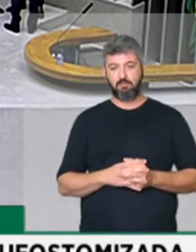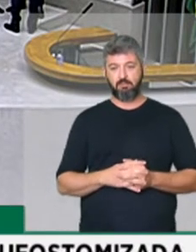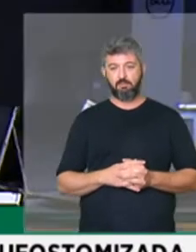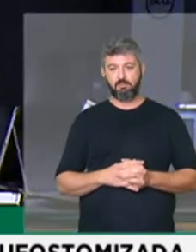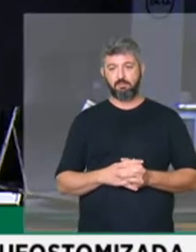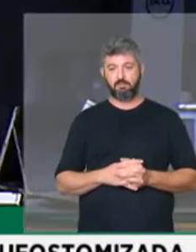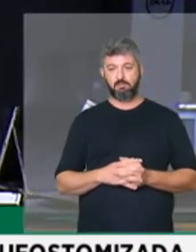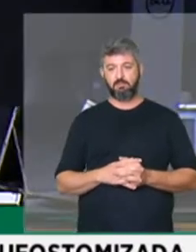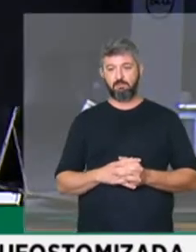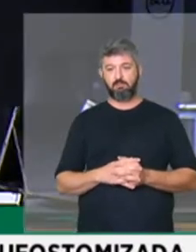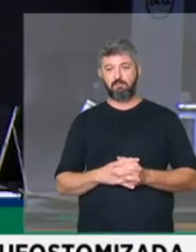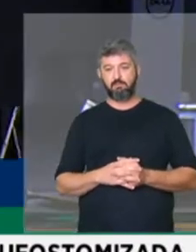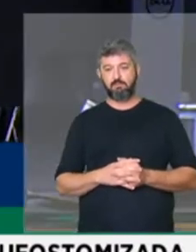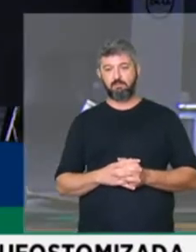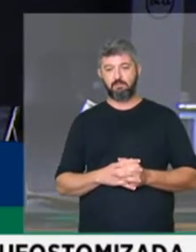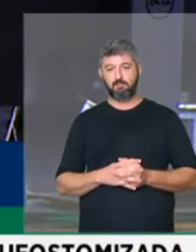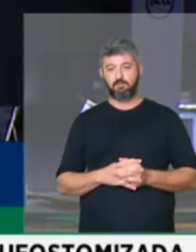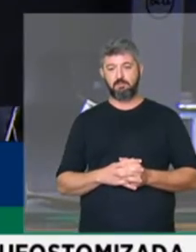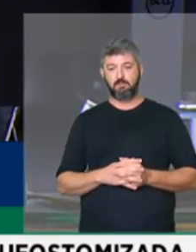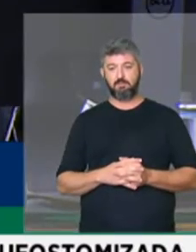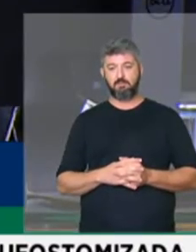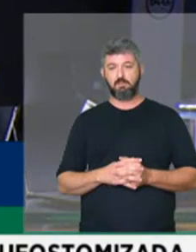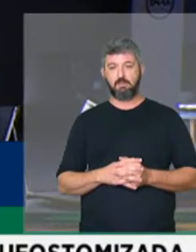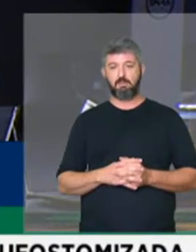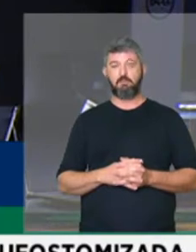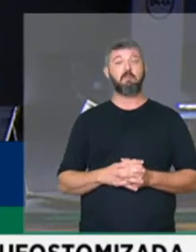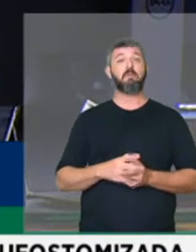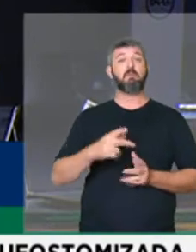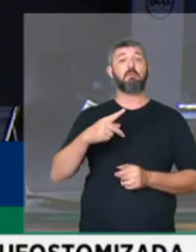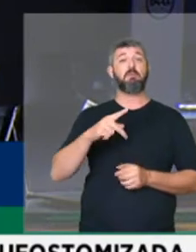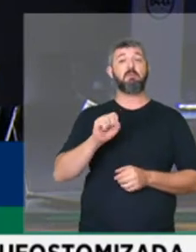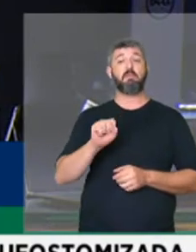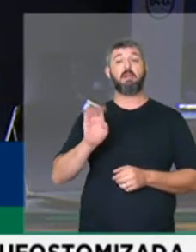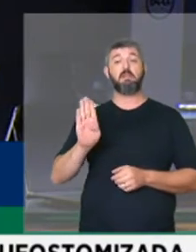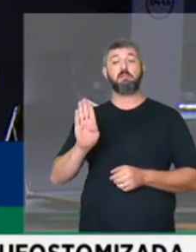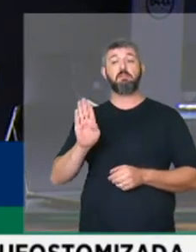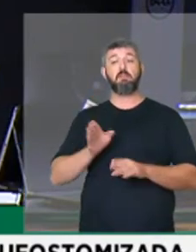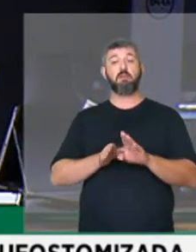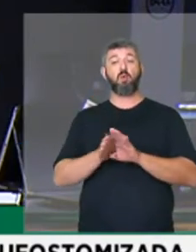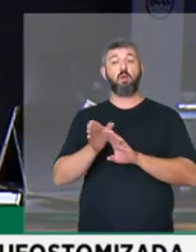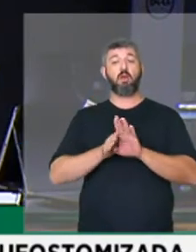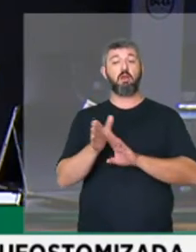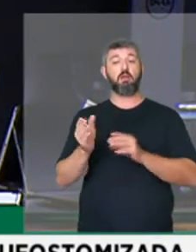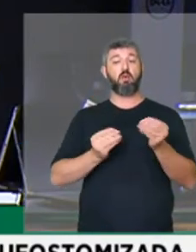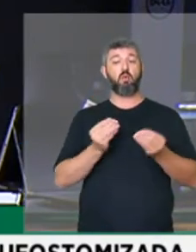MATTOS]: BOM, PRESIDENTE, CUMPRIMENTAR VOSSA EXCELÊNCIA E OS DEMAIS PARES E DIZER QUE